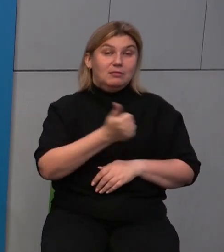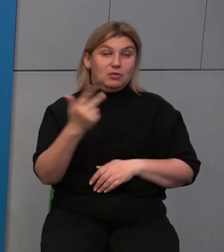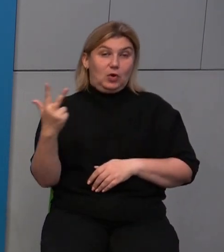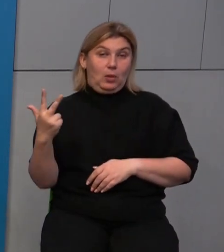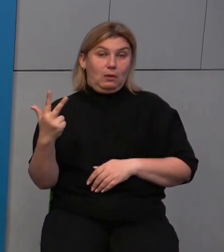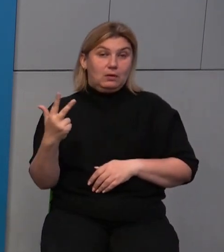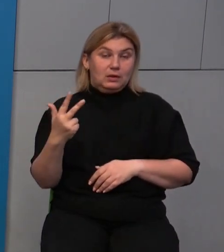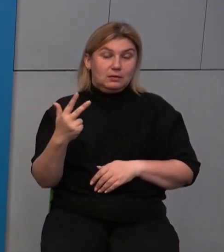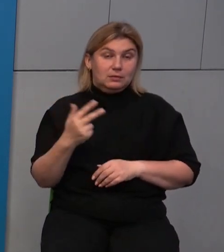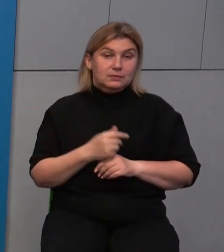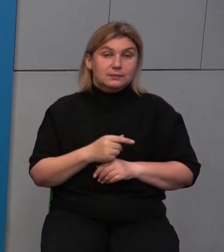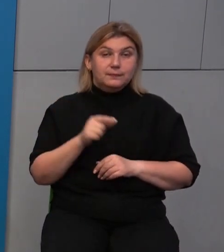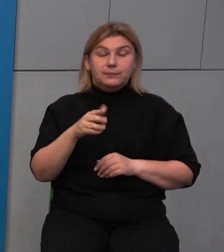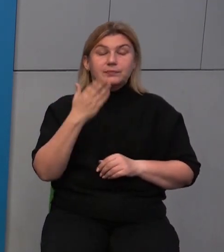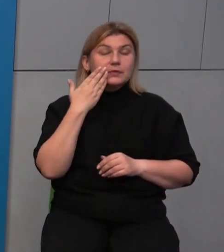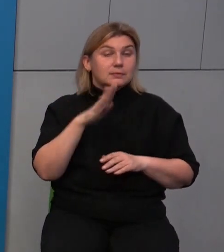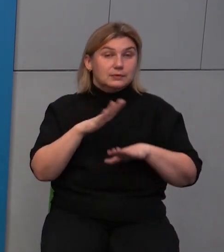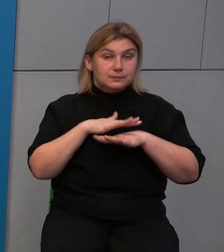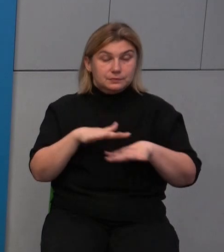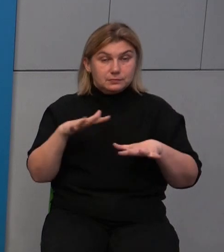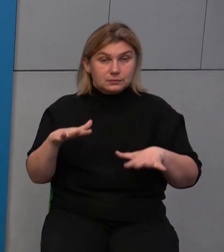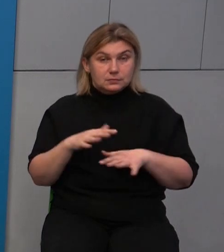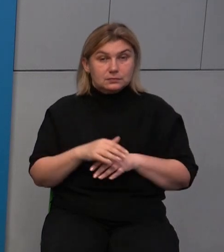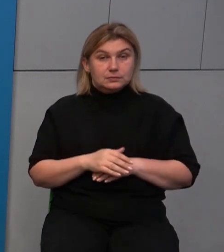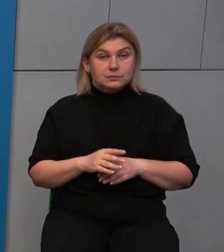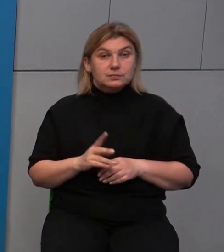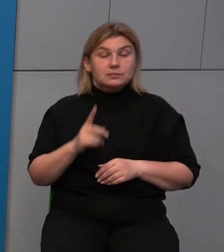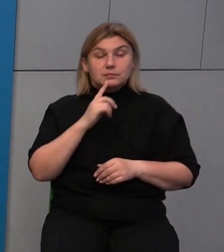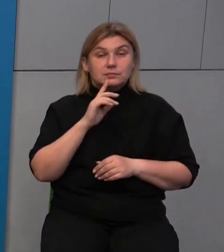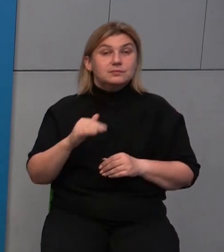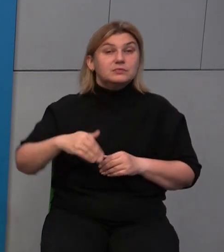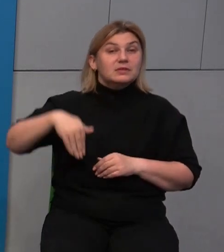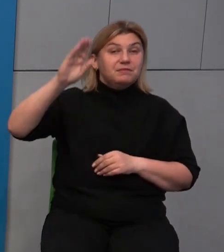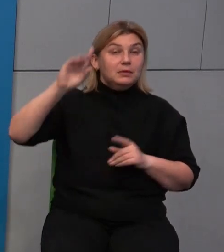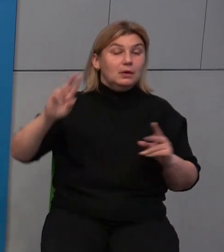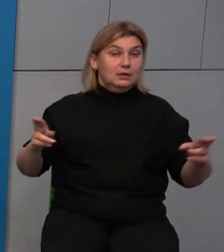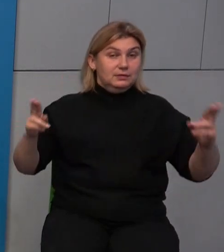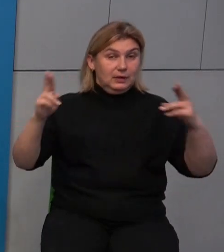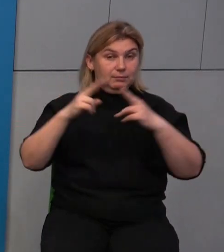Więc tutaj jest bardzo dużo, wracając jeszcze do "Wysokiego Zamku", to po prostu jest tutaj bardzo dużo